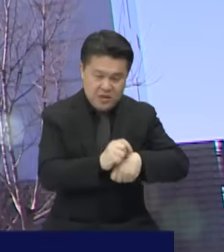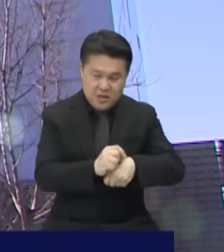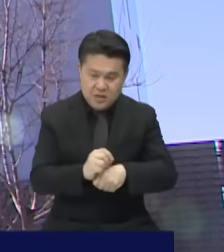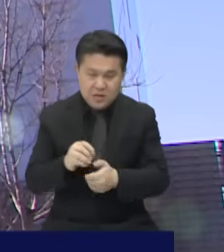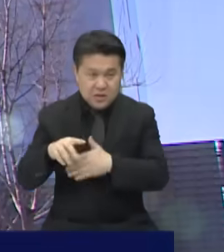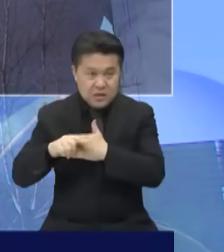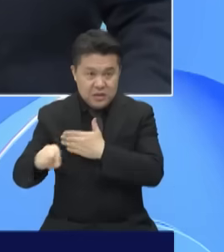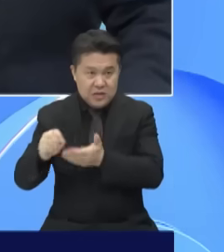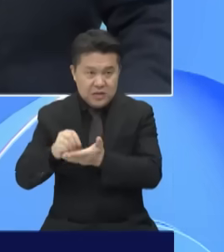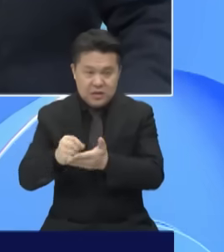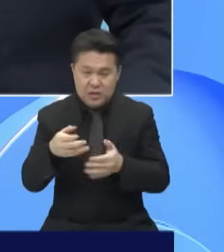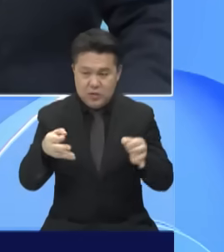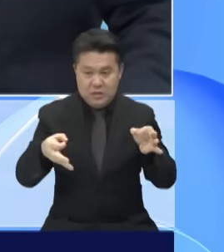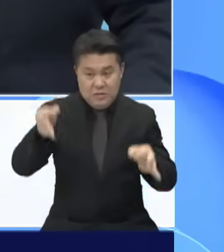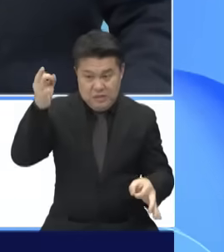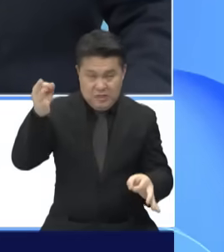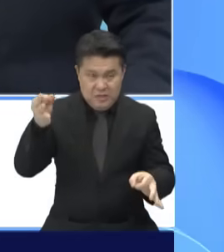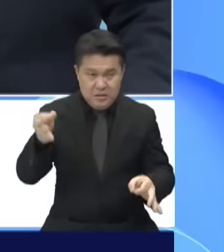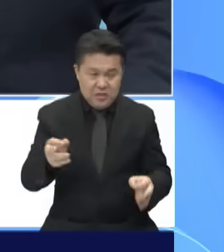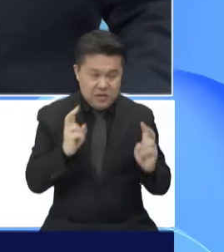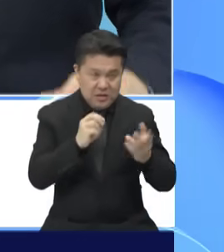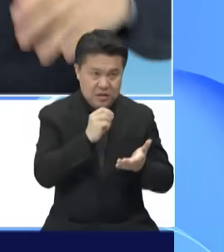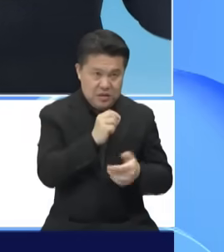직장가입자와 지역가입자가 다릅니다. 아주 쉽게 얘기하면 직장가입자는 소득에